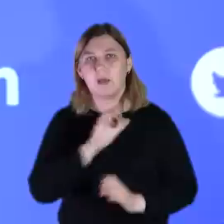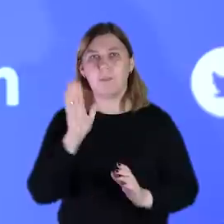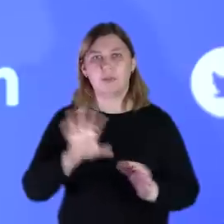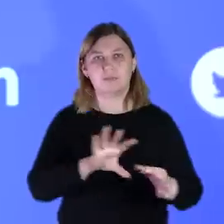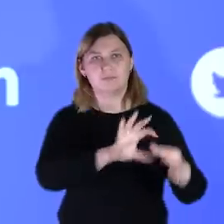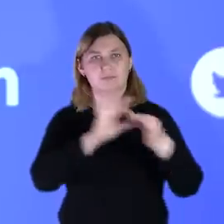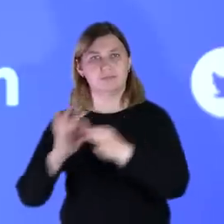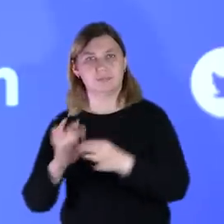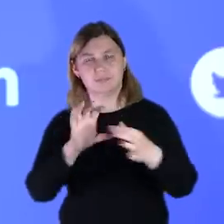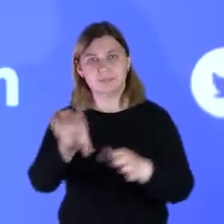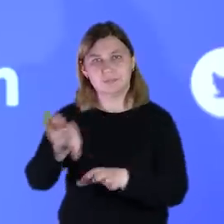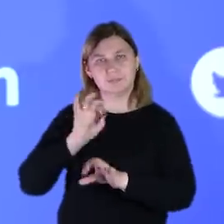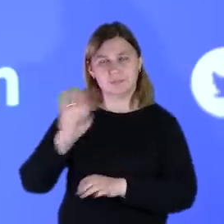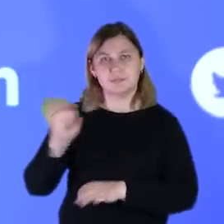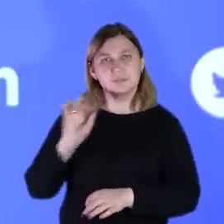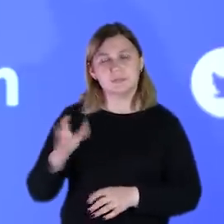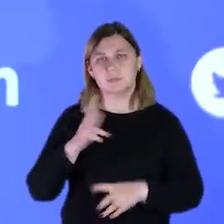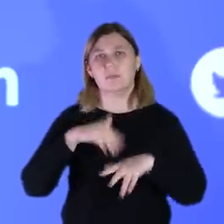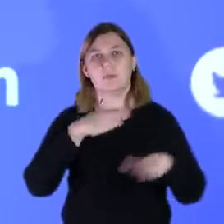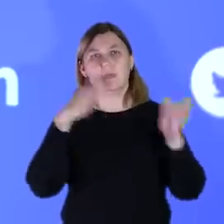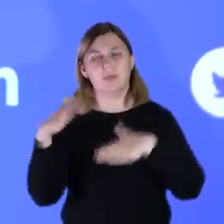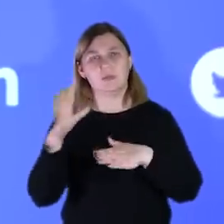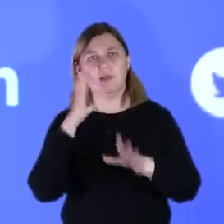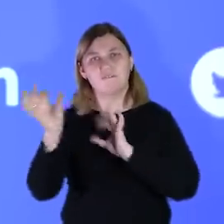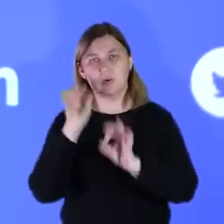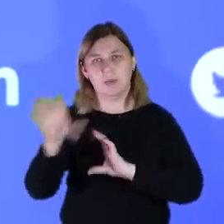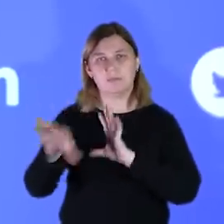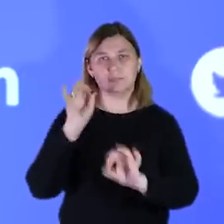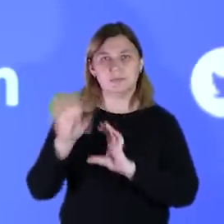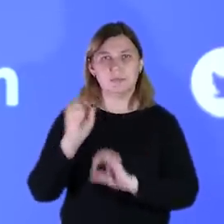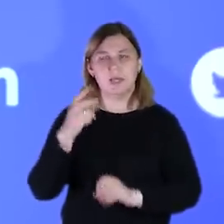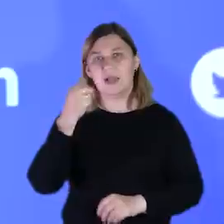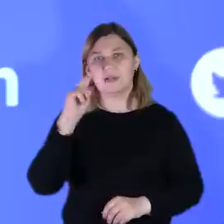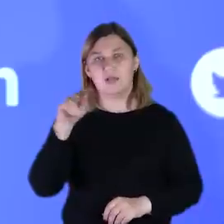były przejmowane i następne kolejne informacje przez NKWD były z